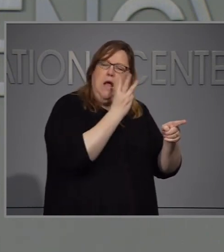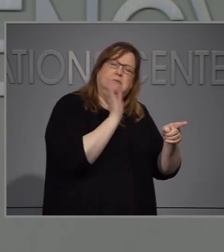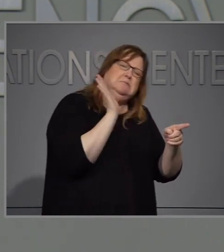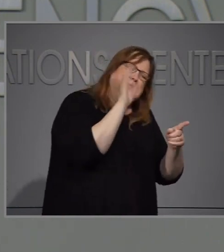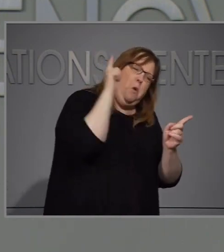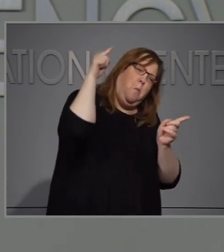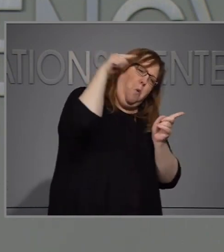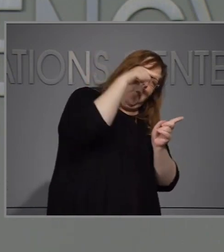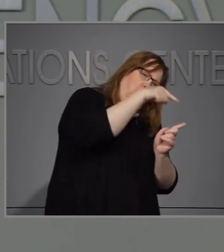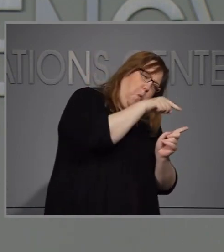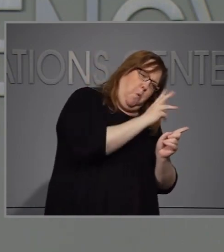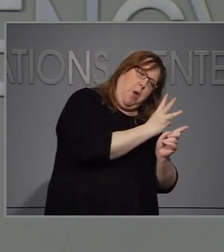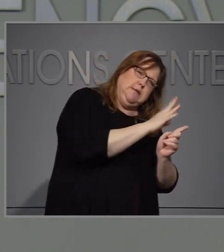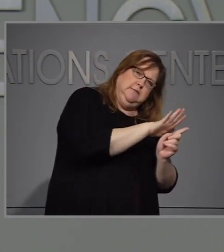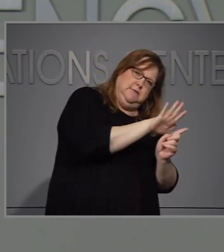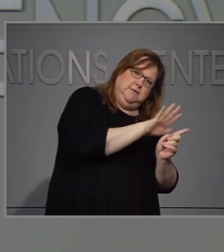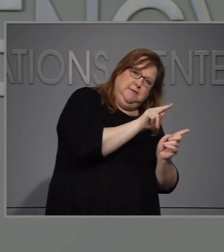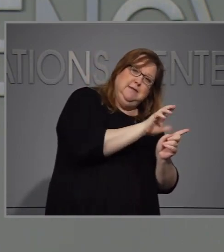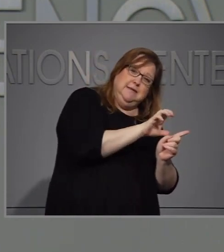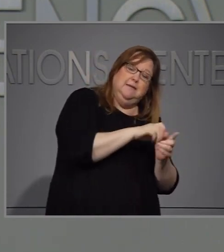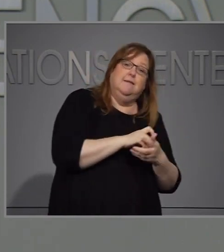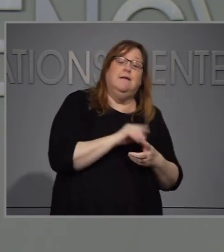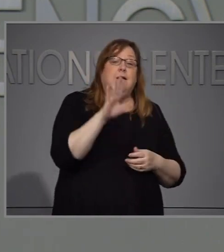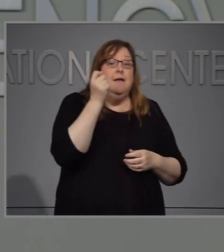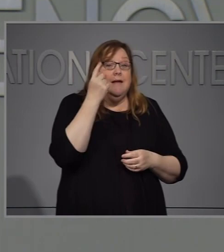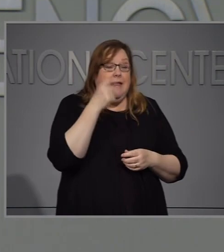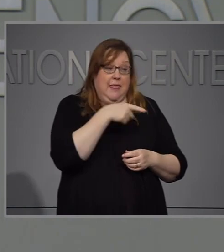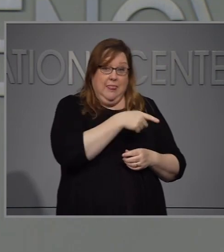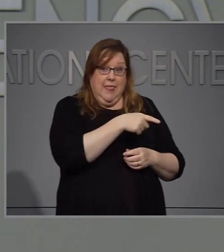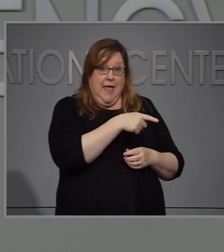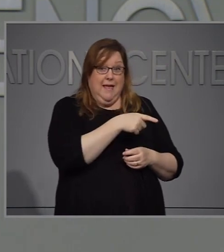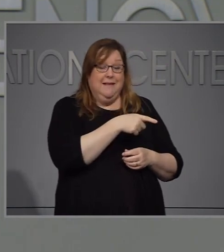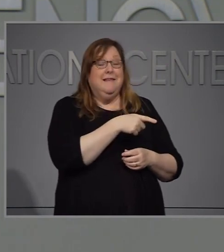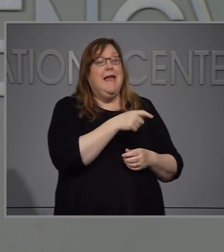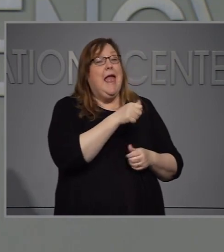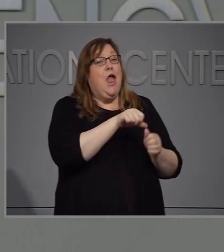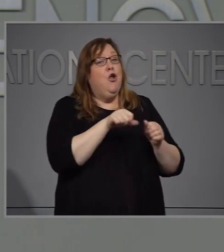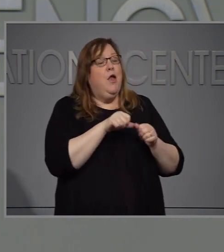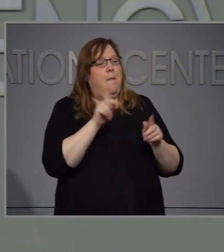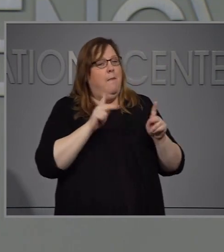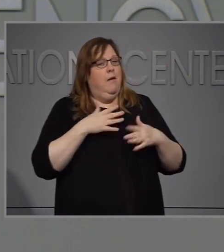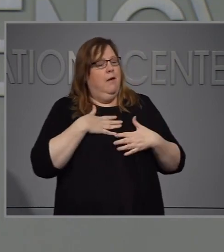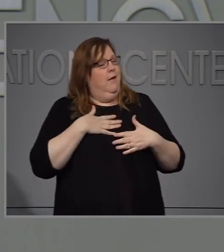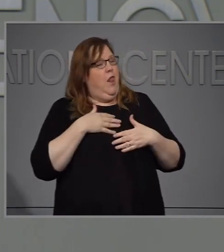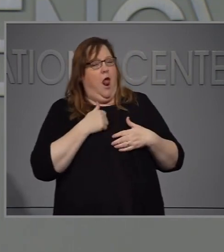Para la parte del oeste del Estado, pero ahí también es donde se reciben muchas